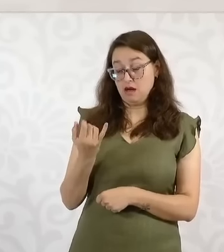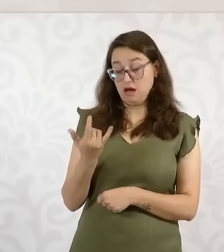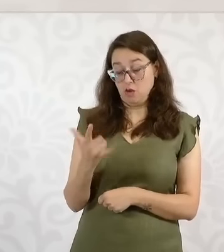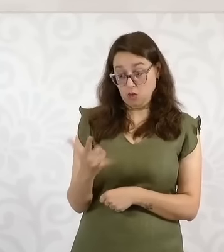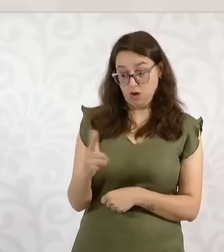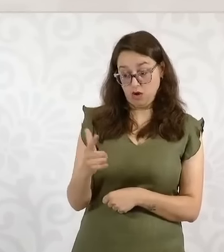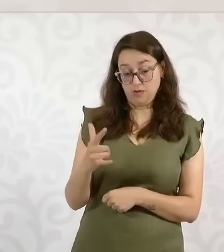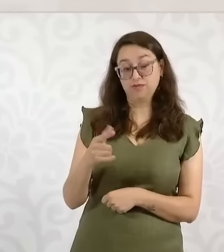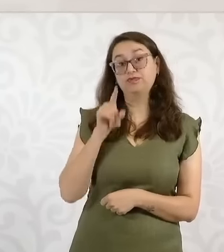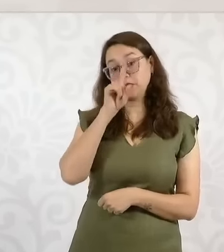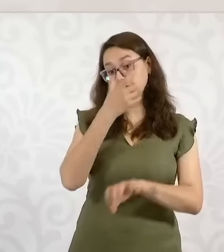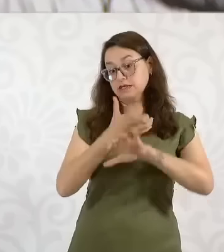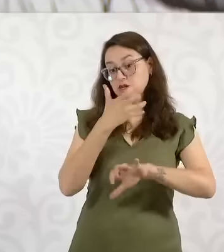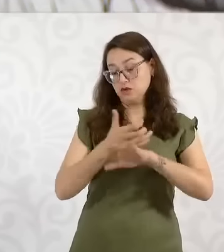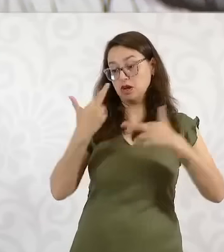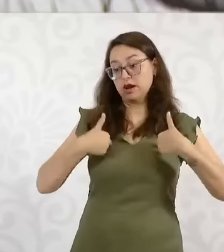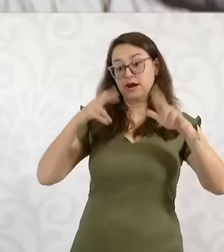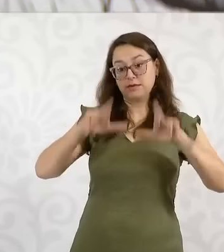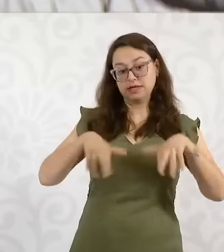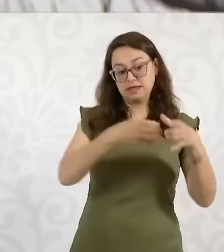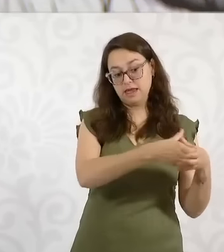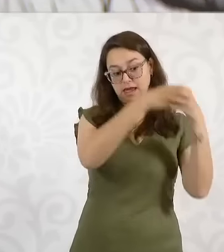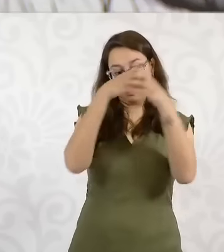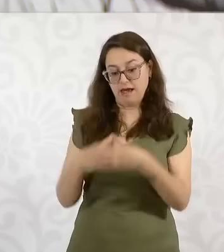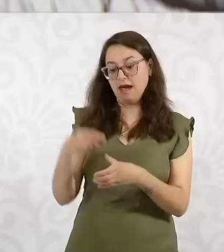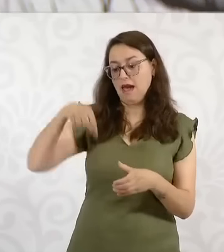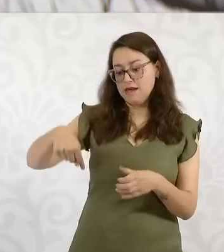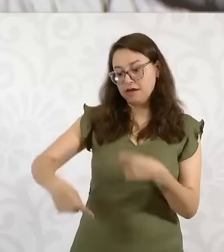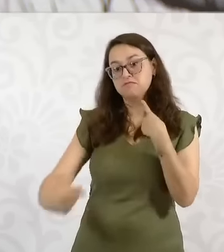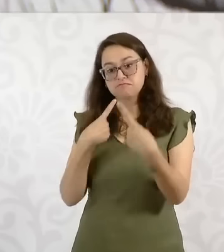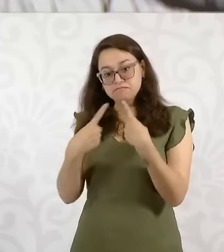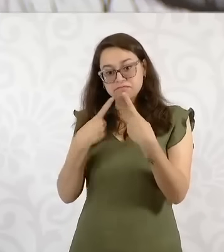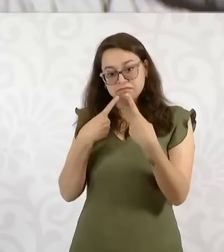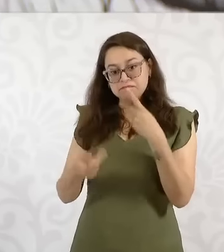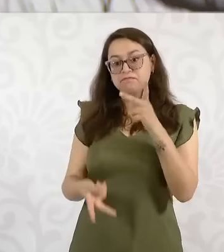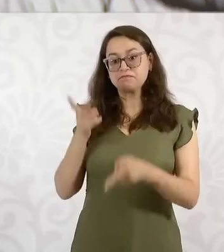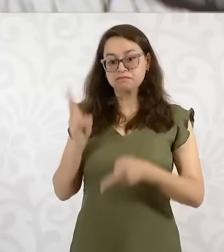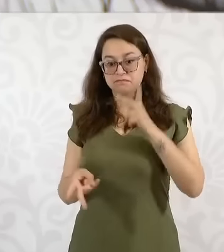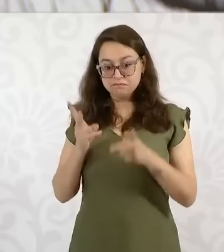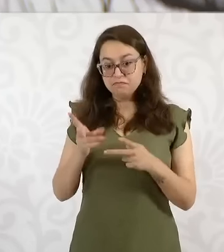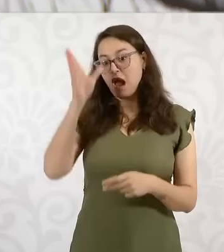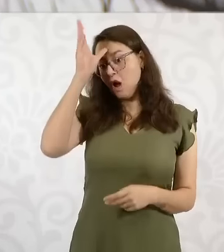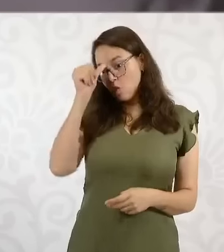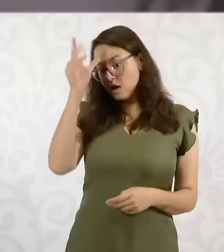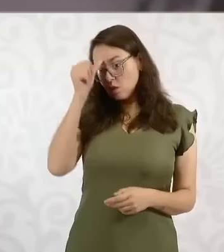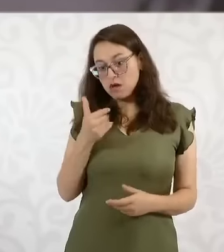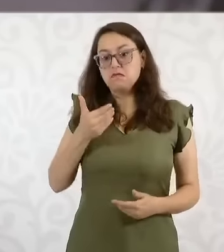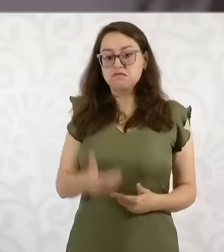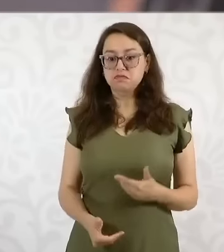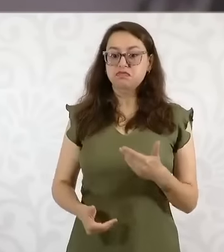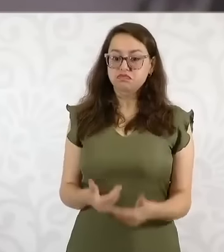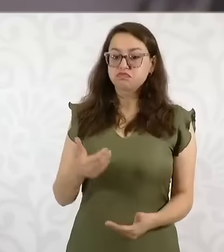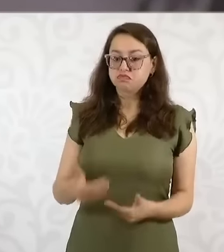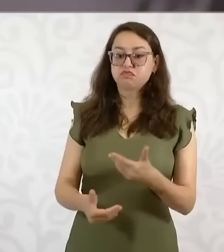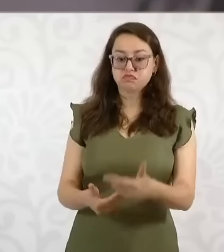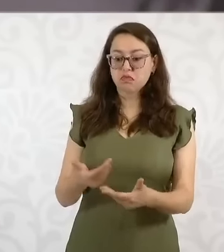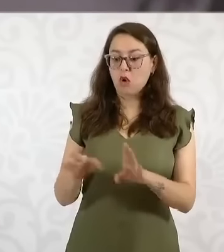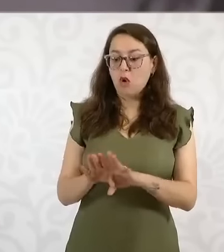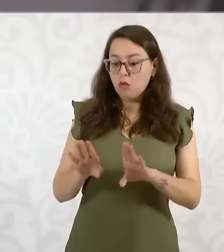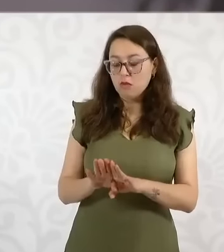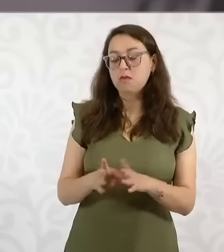para seguir en las conversaciones y poder llegar a algunos acuerdos que nos denor estabilidad